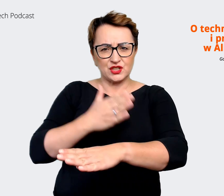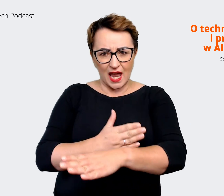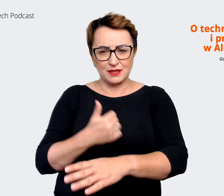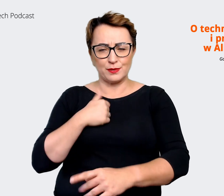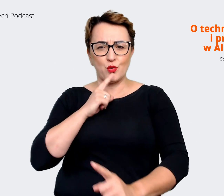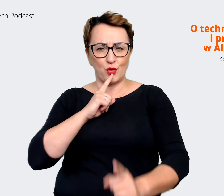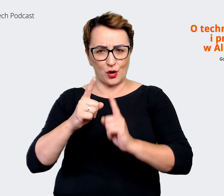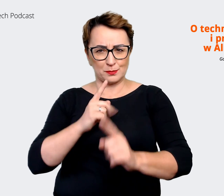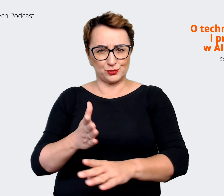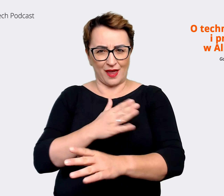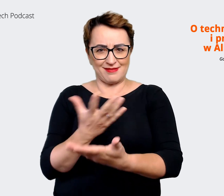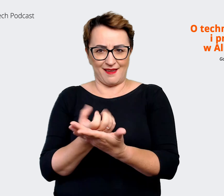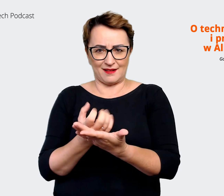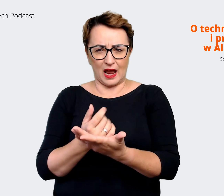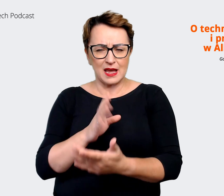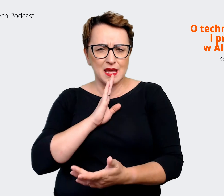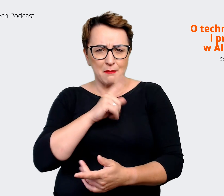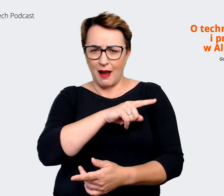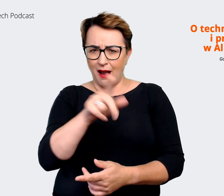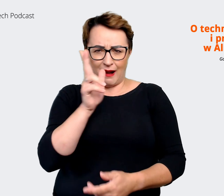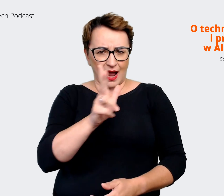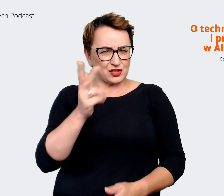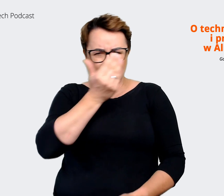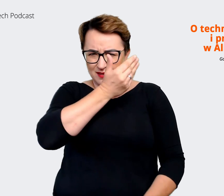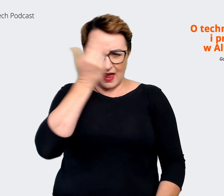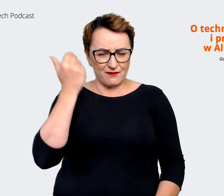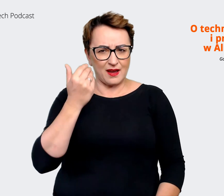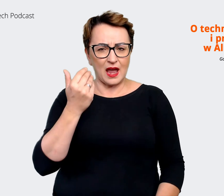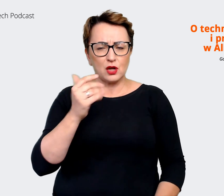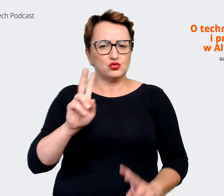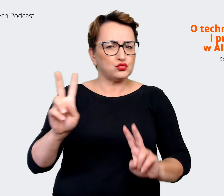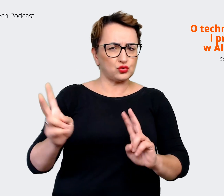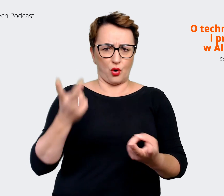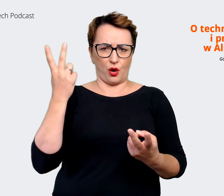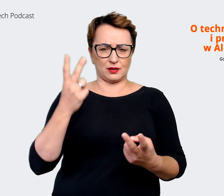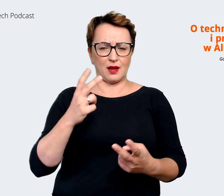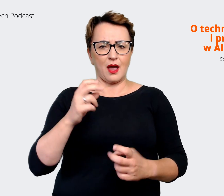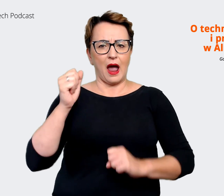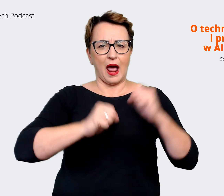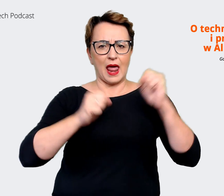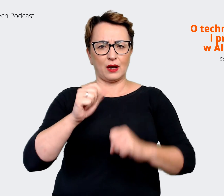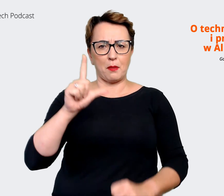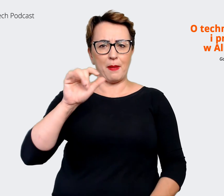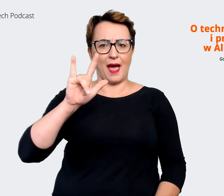zaczęliśmy nagrywać. Chyba nie każdy zdaje sobie sprawę z tego w ogóle skąd wzięło się Allegro Pay?